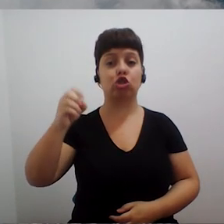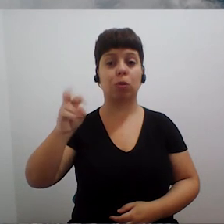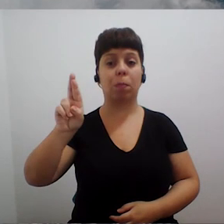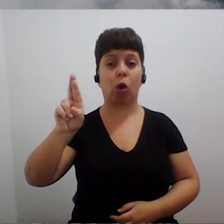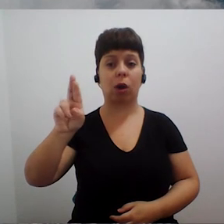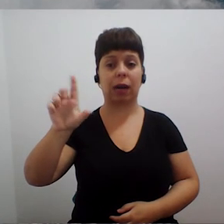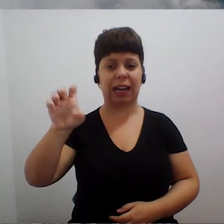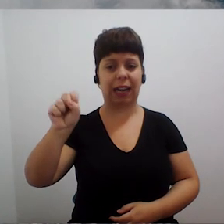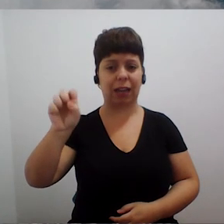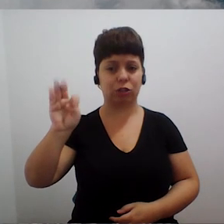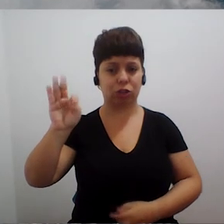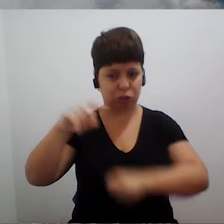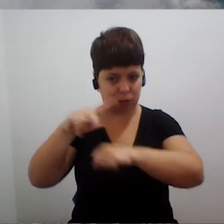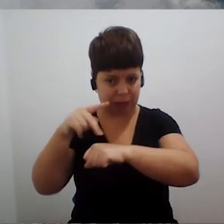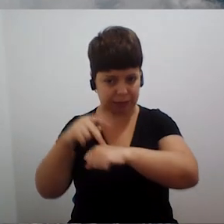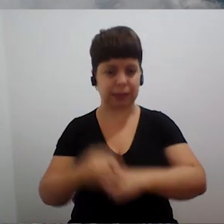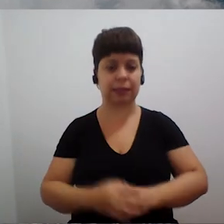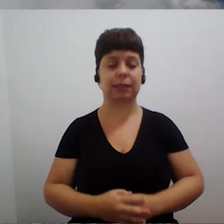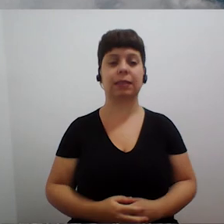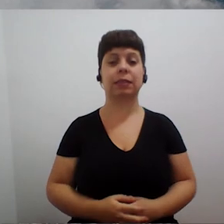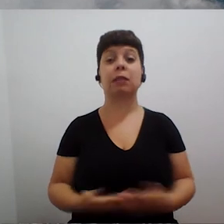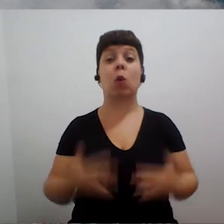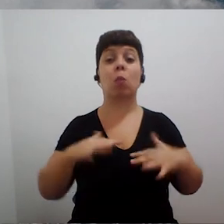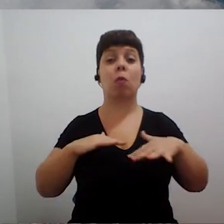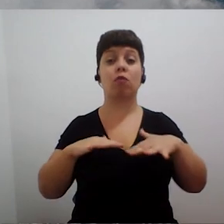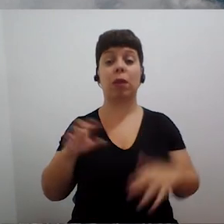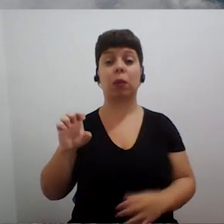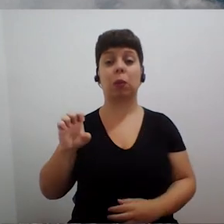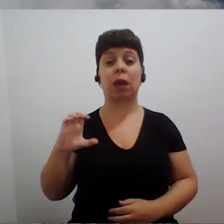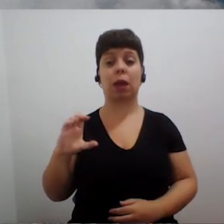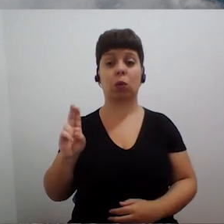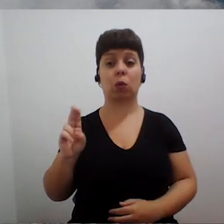O movimento ecumênico tem sua origem, o movimento ecumênico moderno